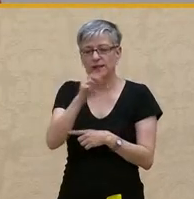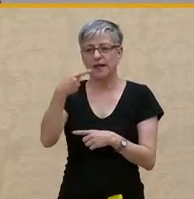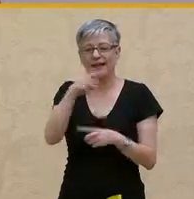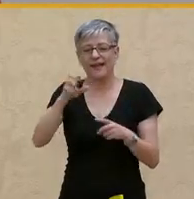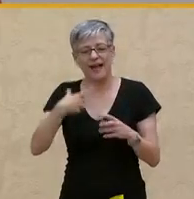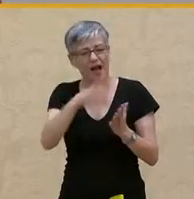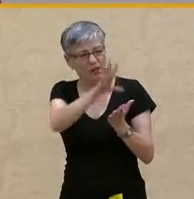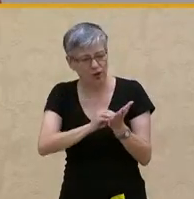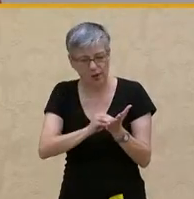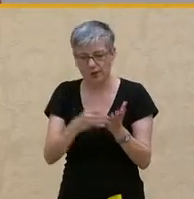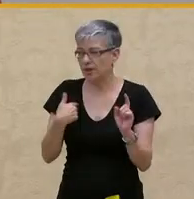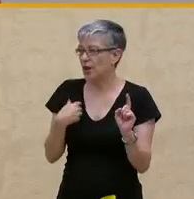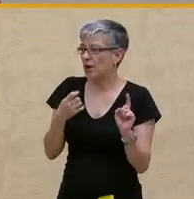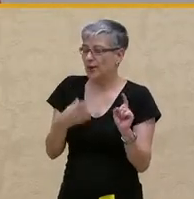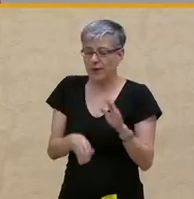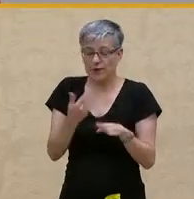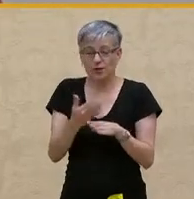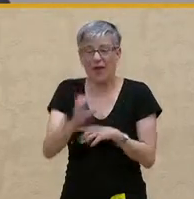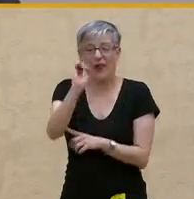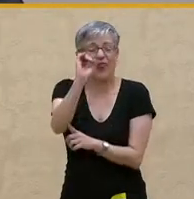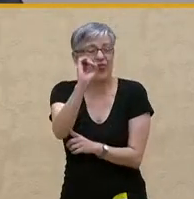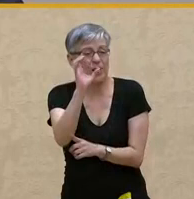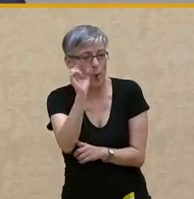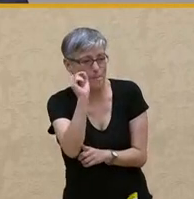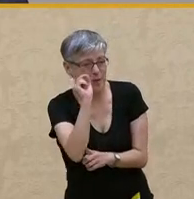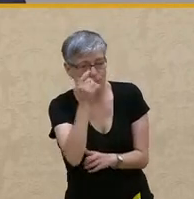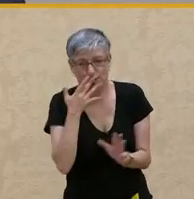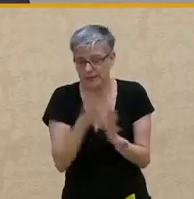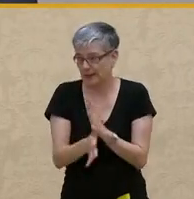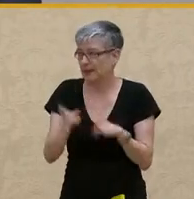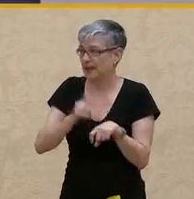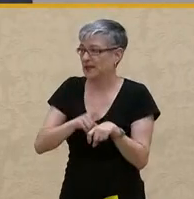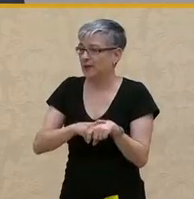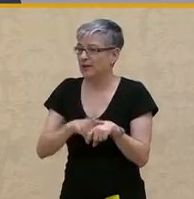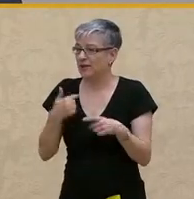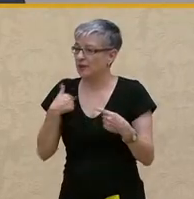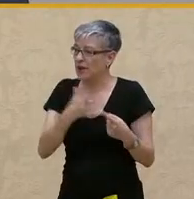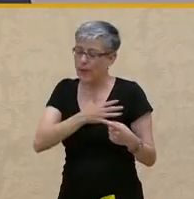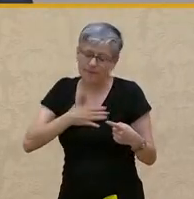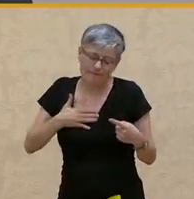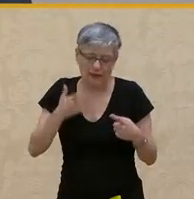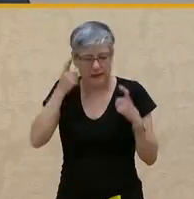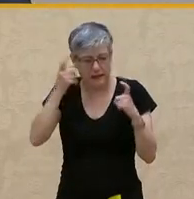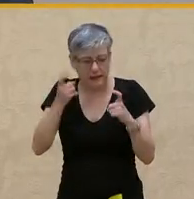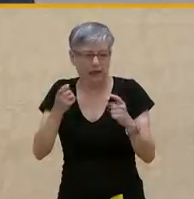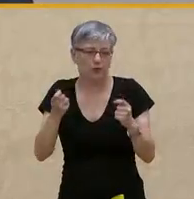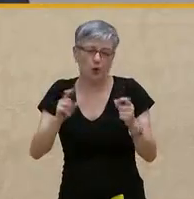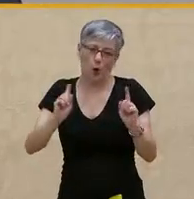Nos quedan cero minutos de este tiempo, así que esperaría que vuestra aportación sea muy breve.